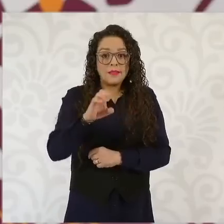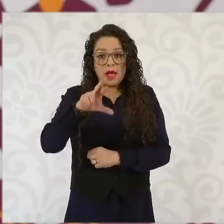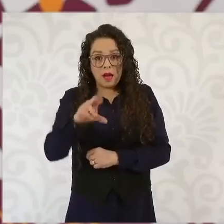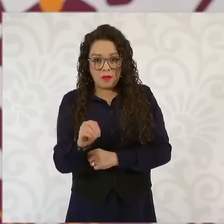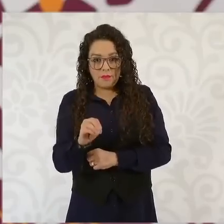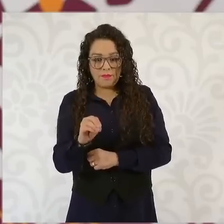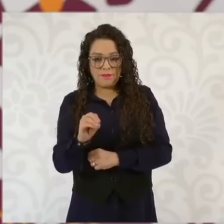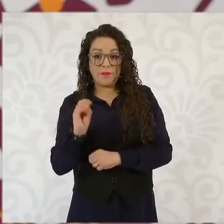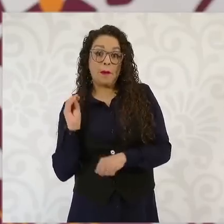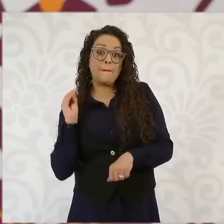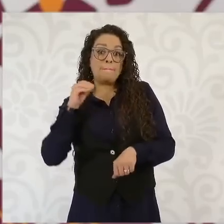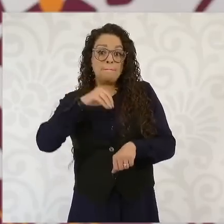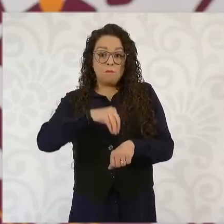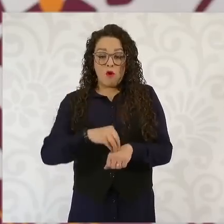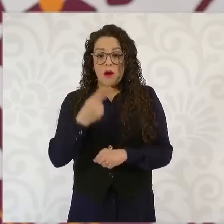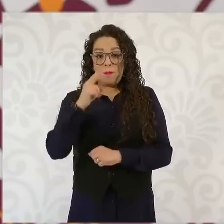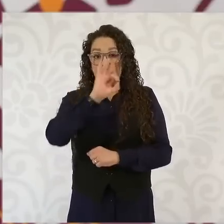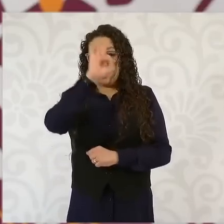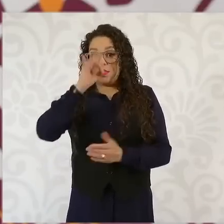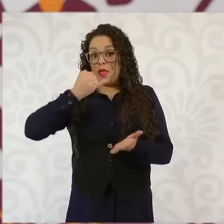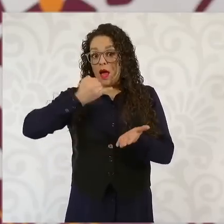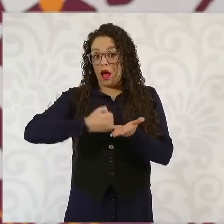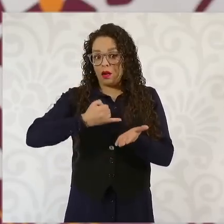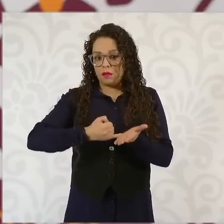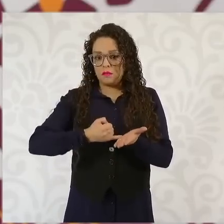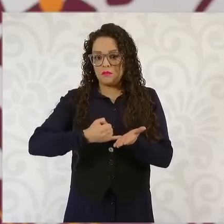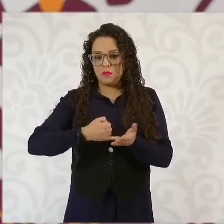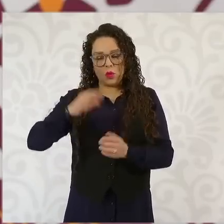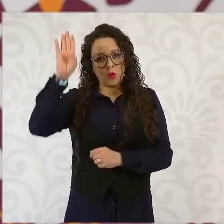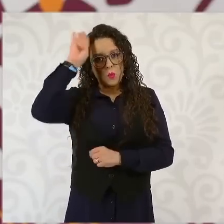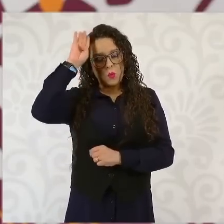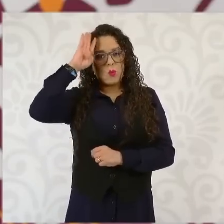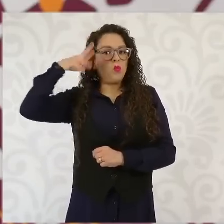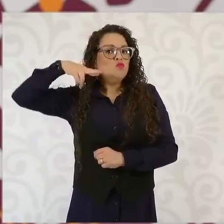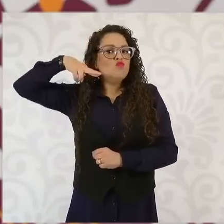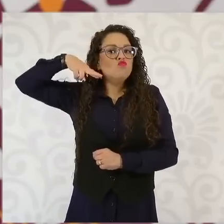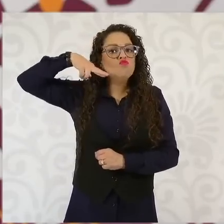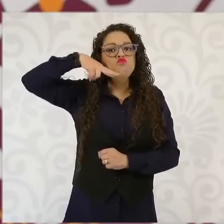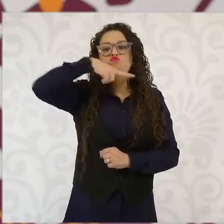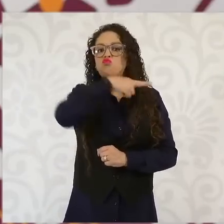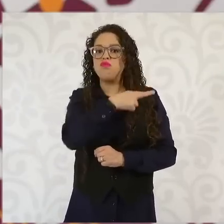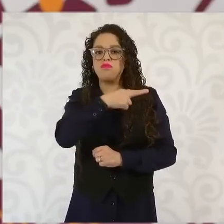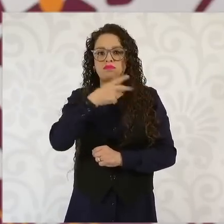Pues eso va a tener un impacto en los precios en Estados Unidos inmediatamente es el primer efecto